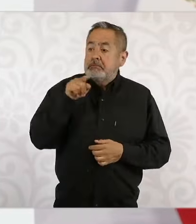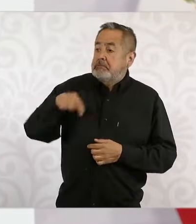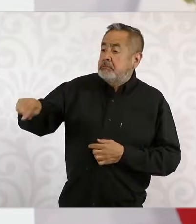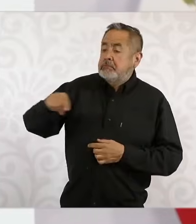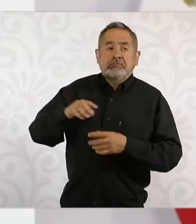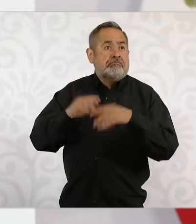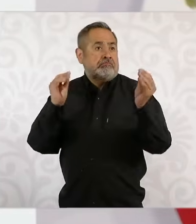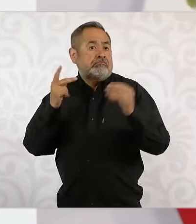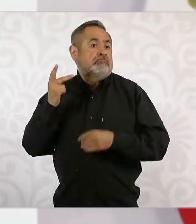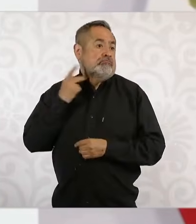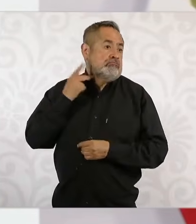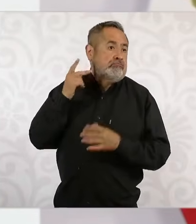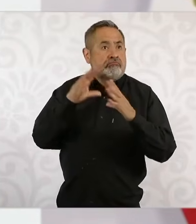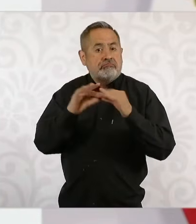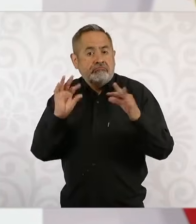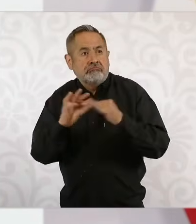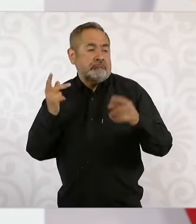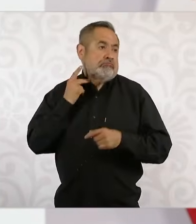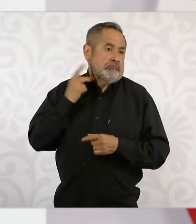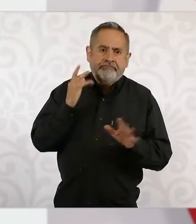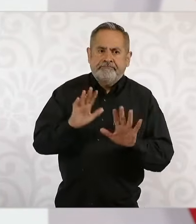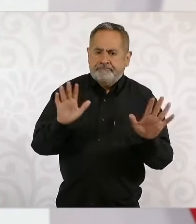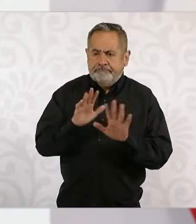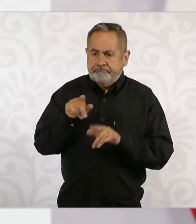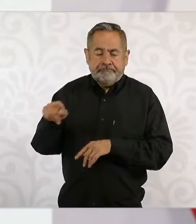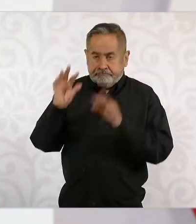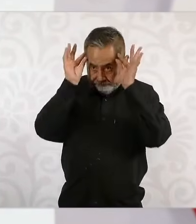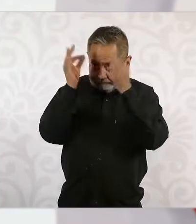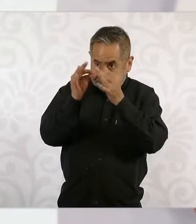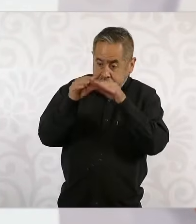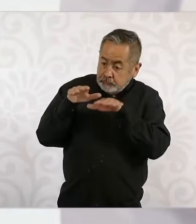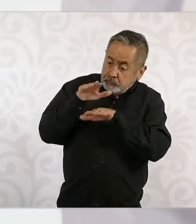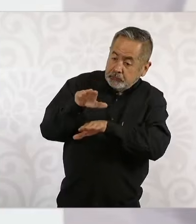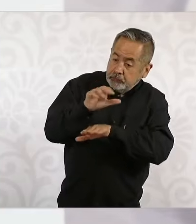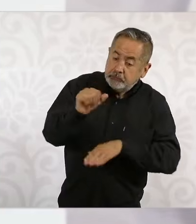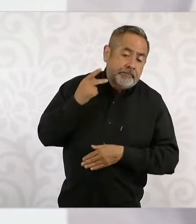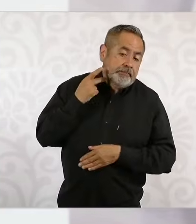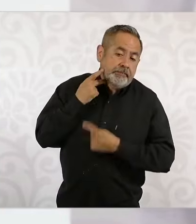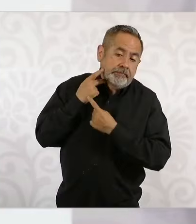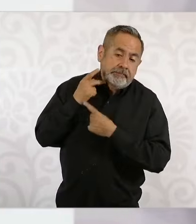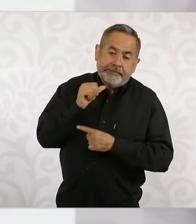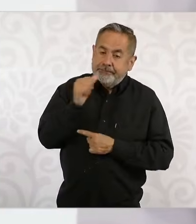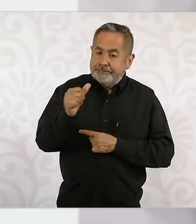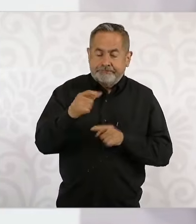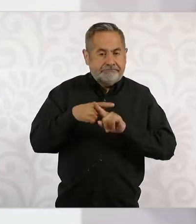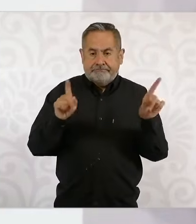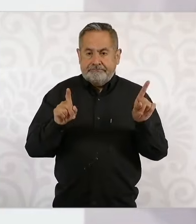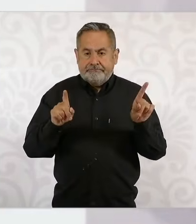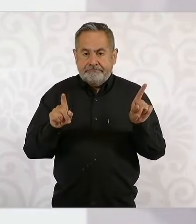consulados realicen algún tipo de política en Estados Unidos en contra del gobierno de Estados